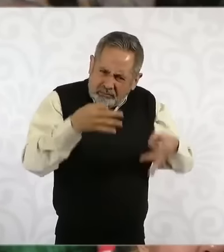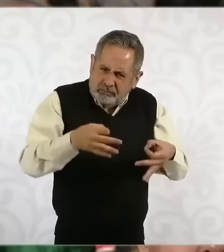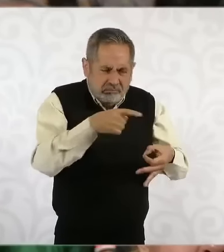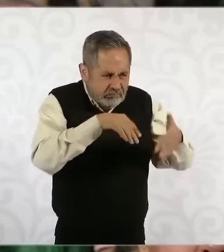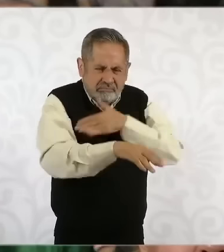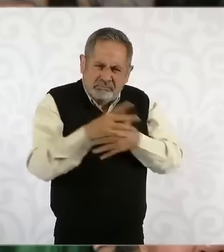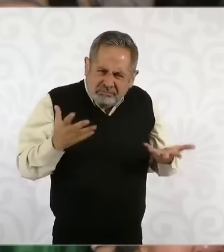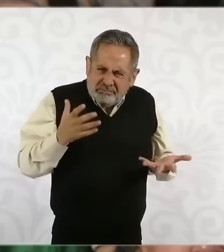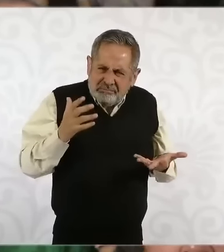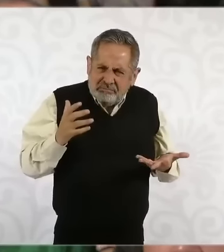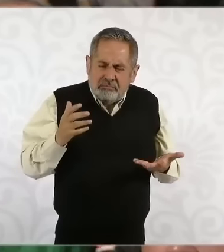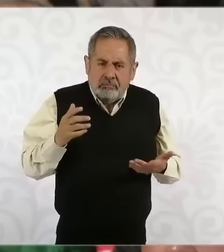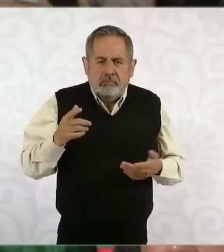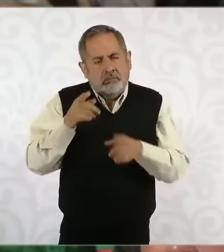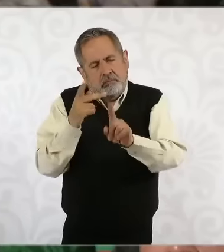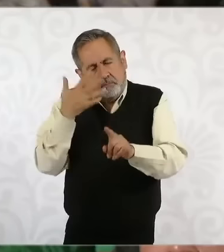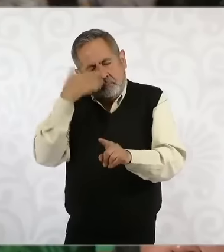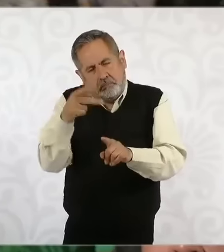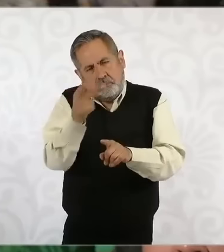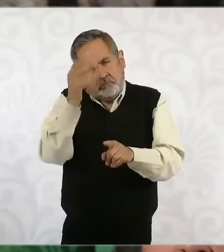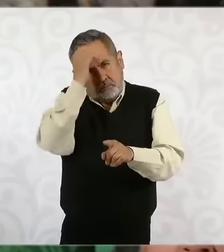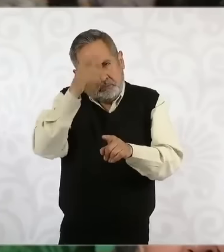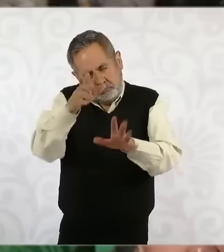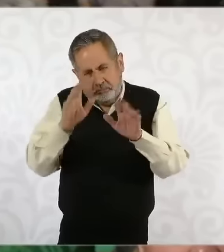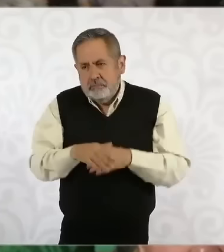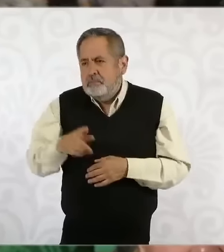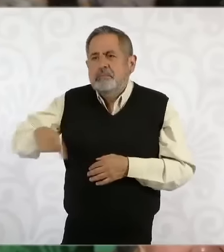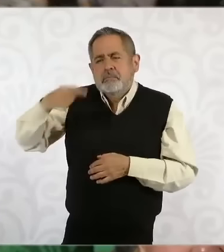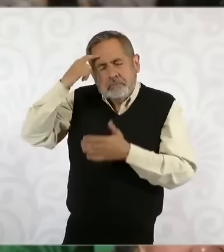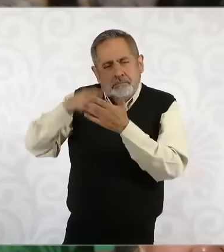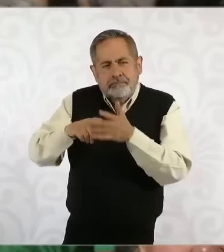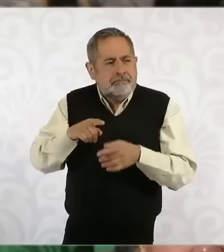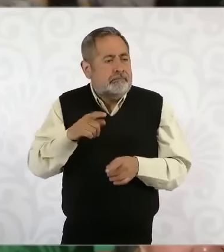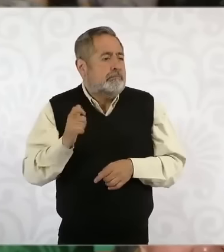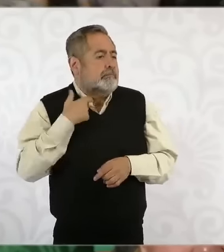muchos considerábamos y creo que el tiempo nos ha dado la razón, que en la oposición iban a buscar